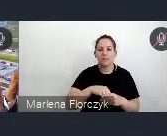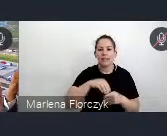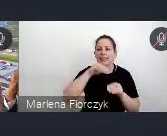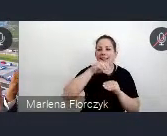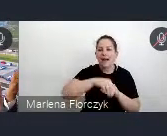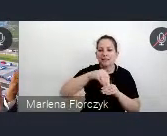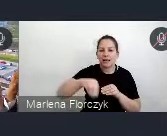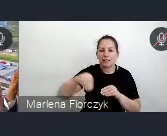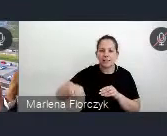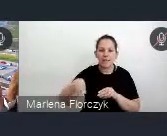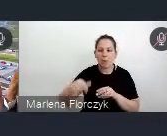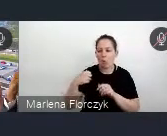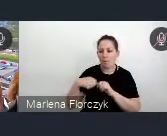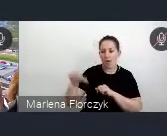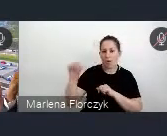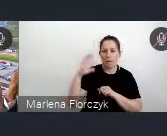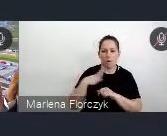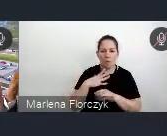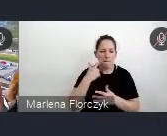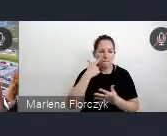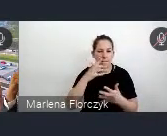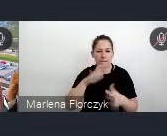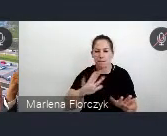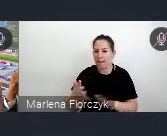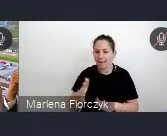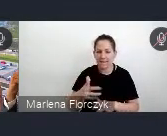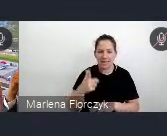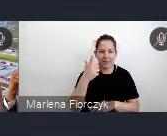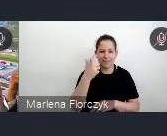W ubiegłym roku było to prawie 200 lilaków,